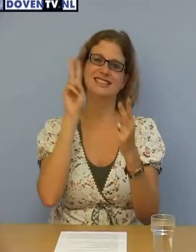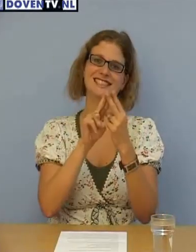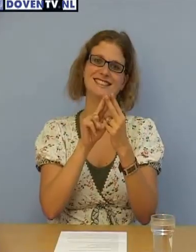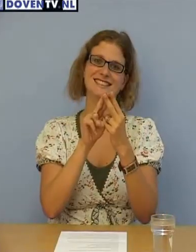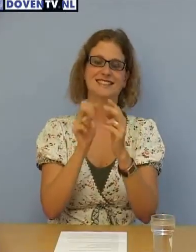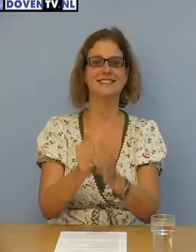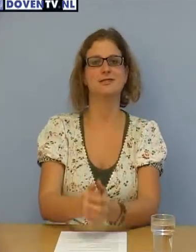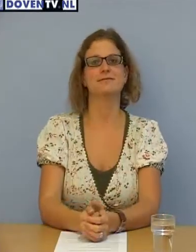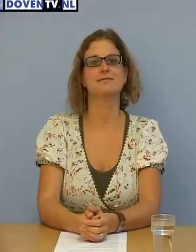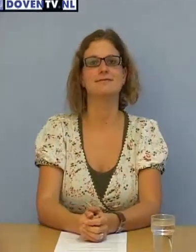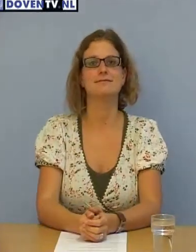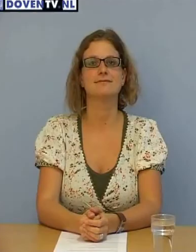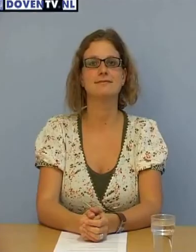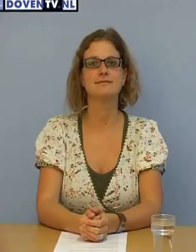Tot ziens!